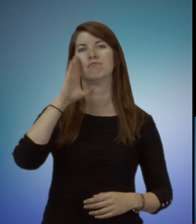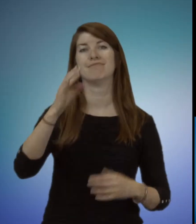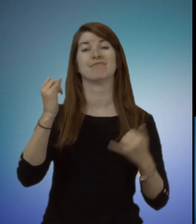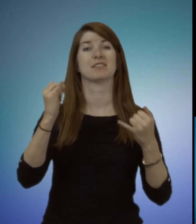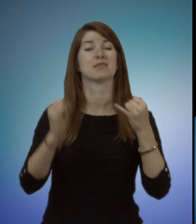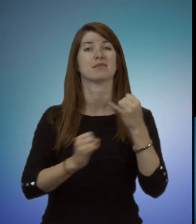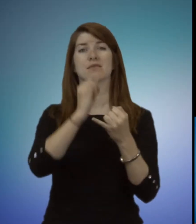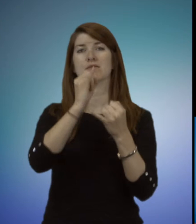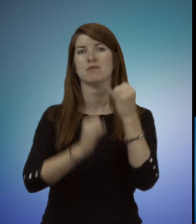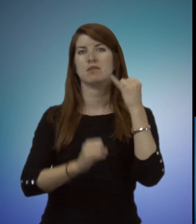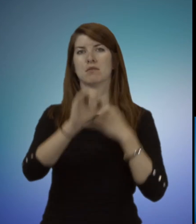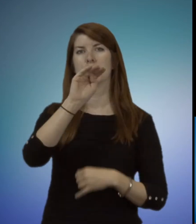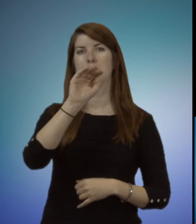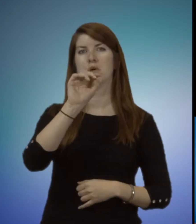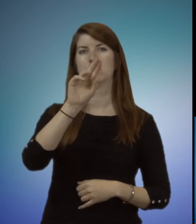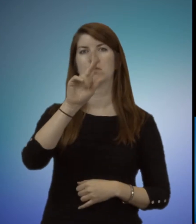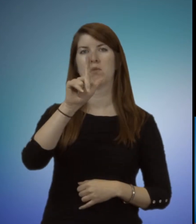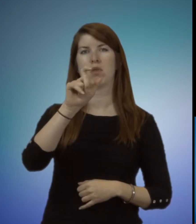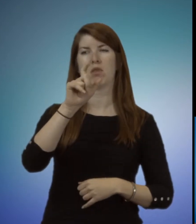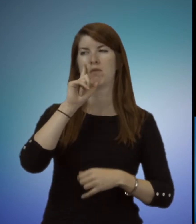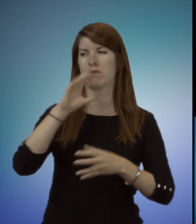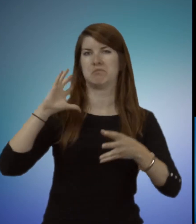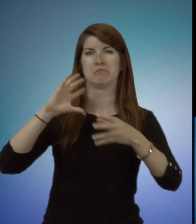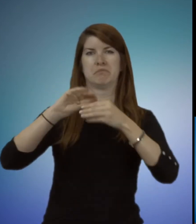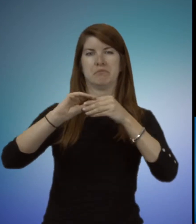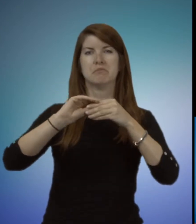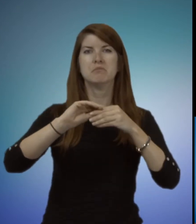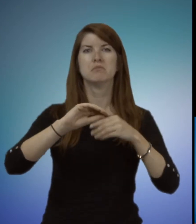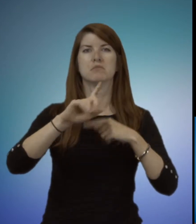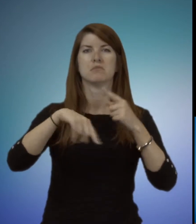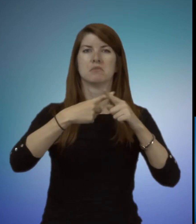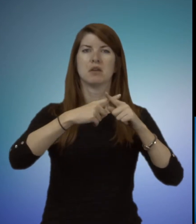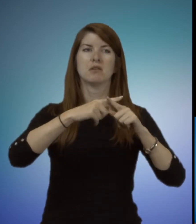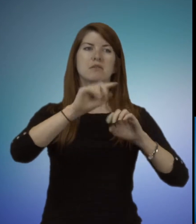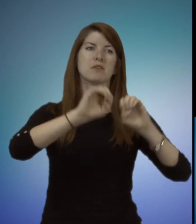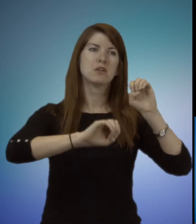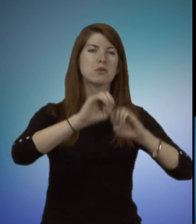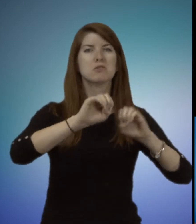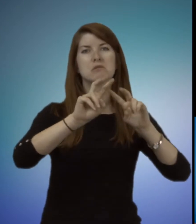Este es el módulo final de nuestra serie de Evaluaciones y mediciones para niños sordos y